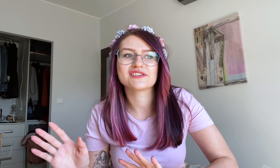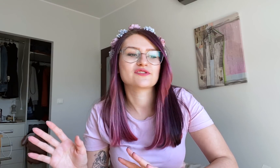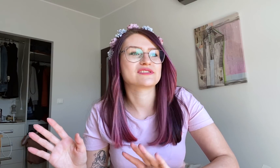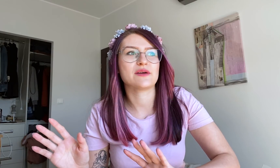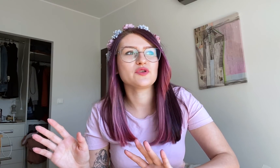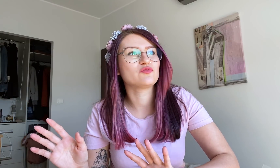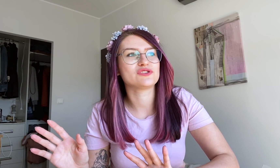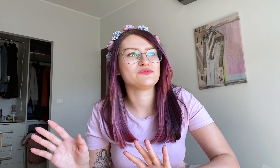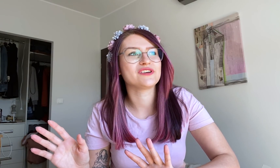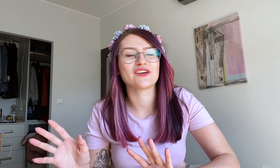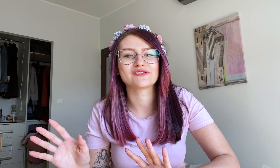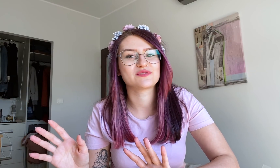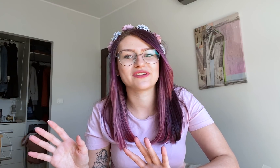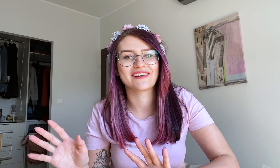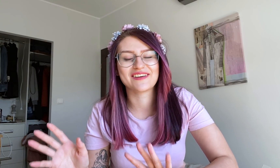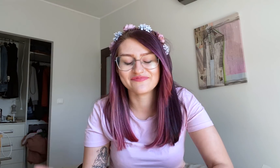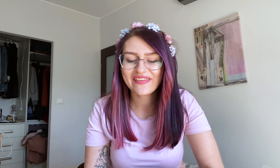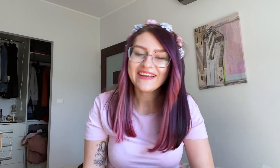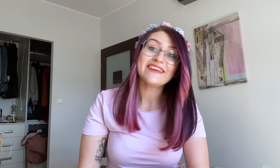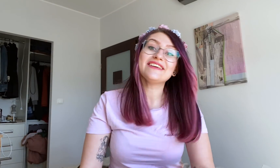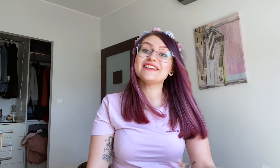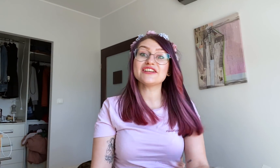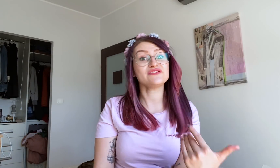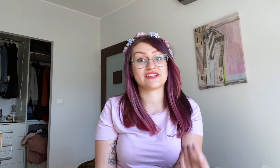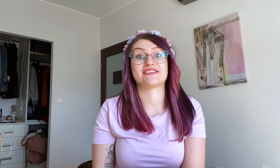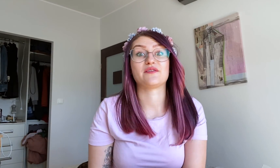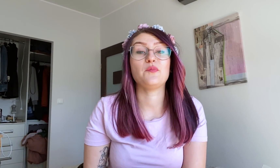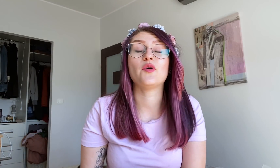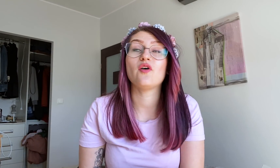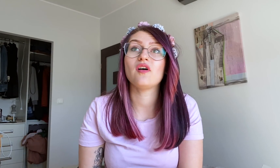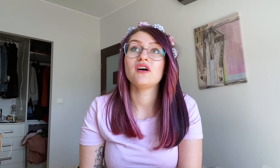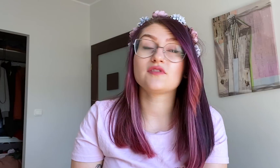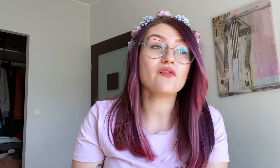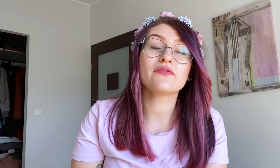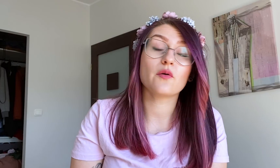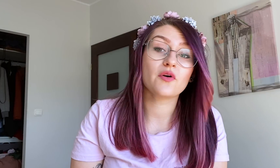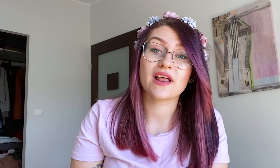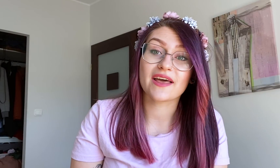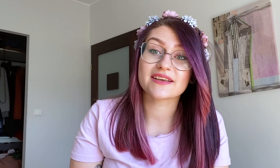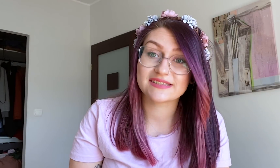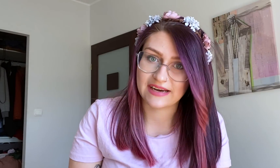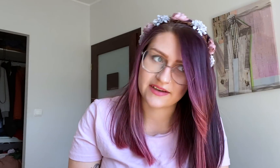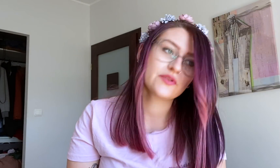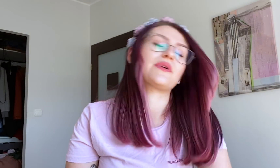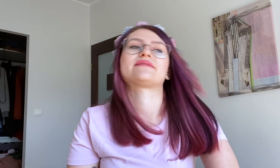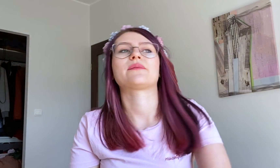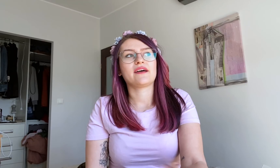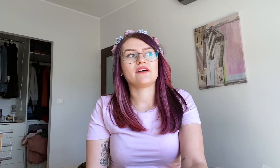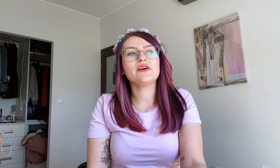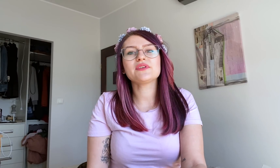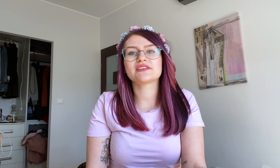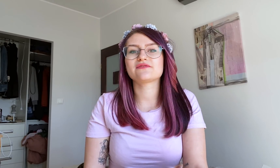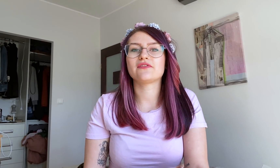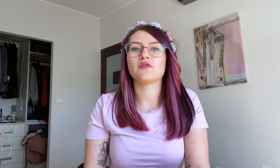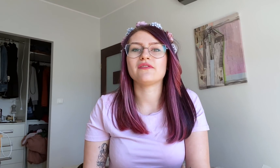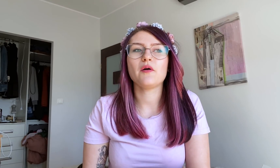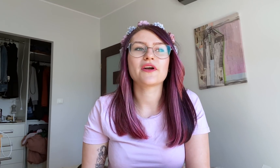gdzie są sami głusi migający biegle. I nie dziwię się, bo to wywołuje lęk i strach, to prawda. We mnie też wywoływało,